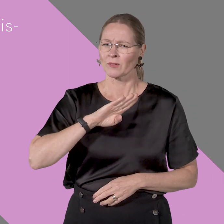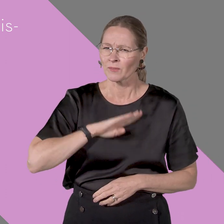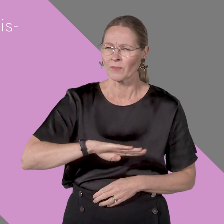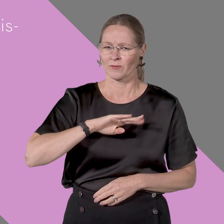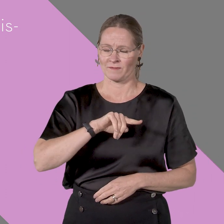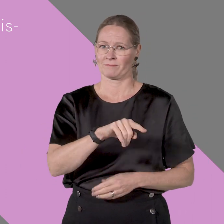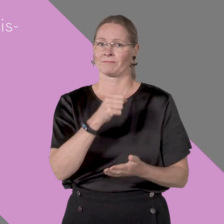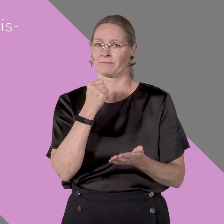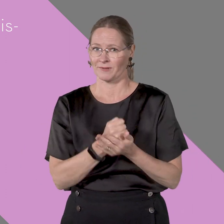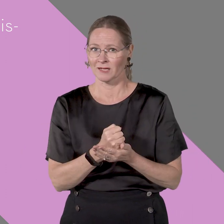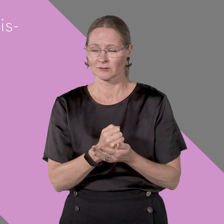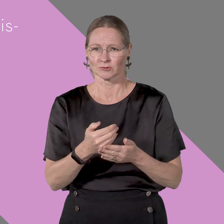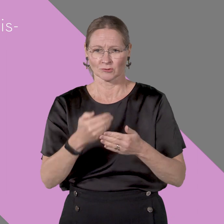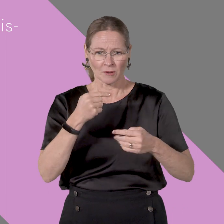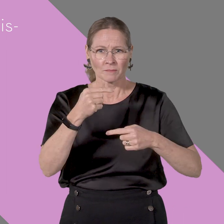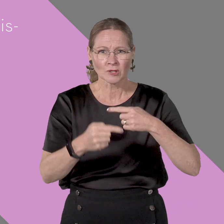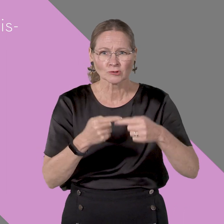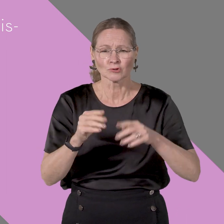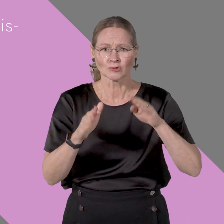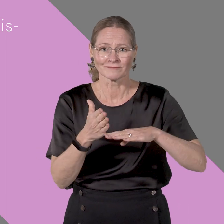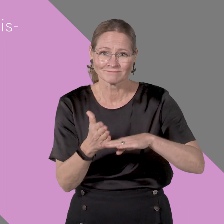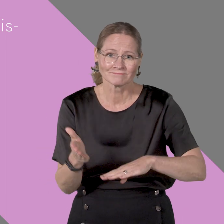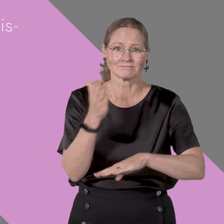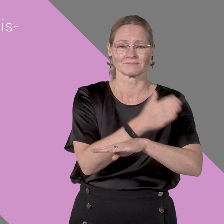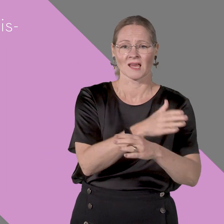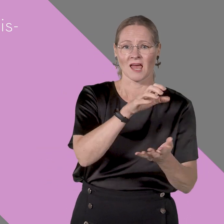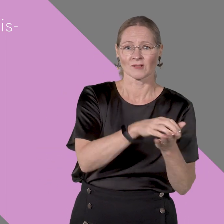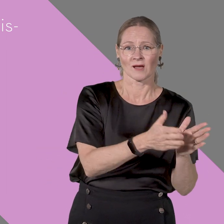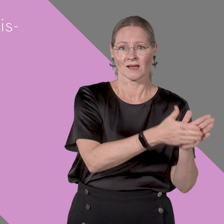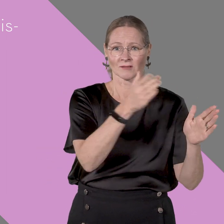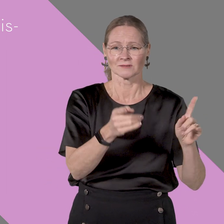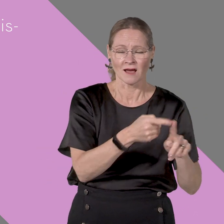ilmaisi tyytyväisyytensä päätökseen, koska prosessia on valmisteltu -